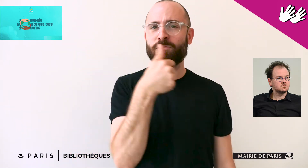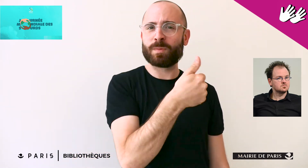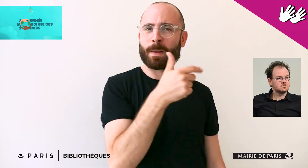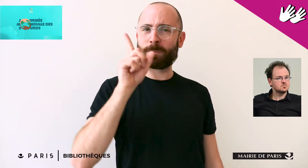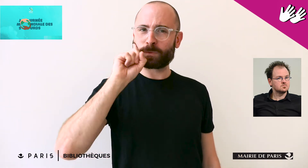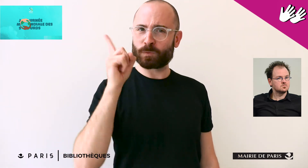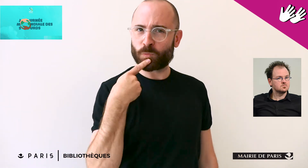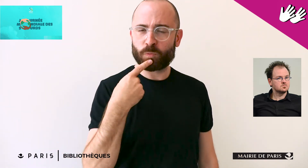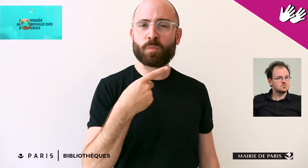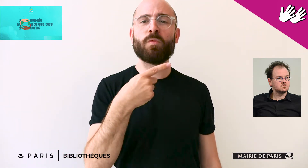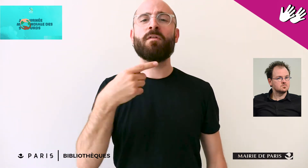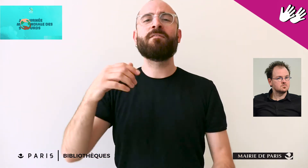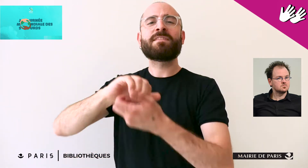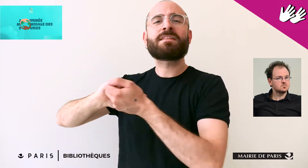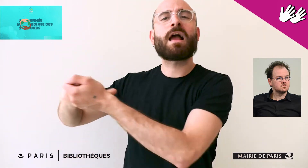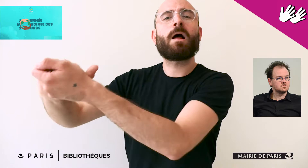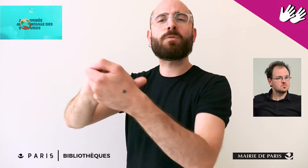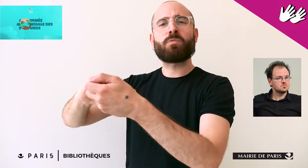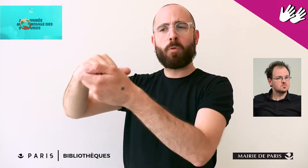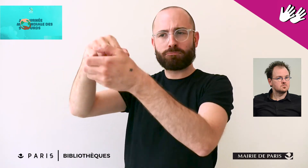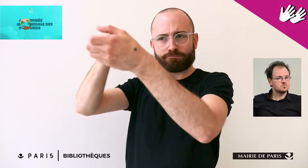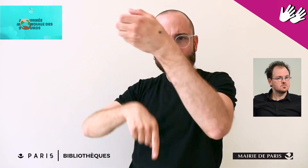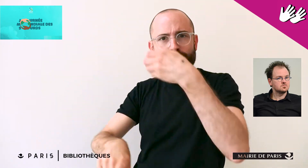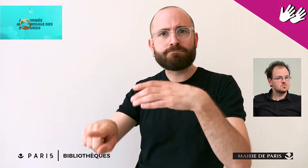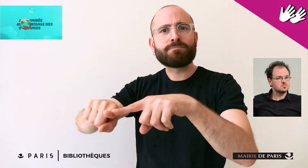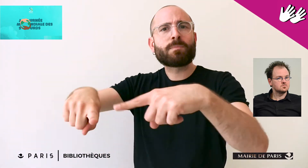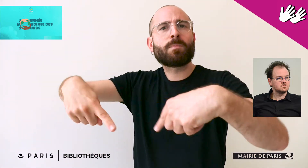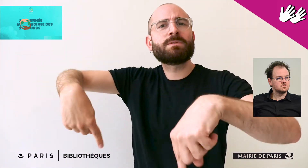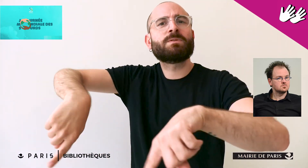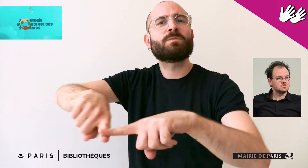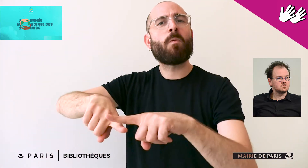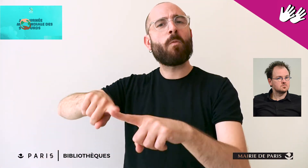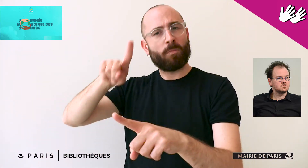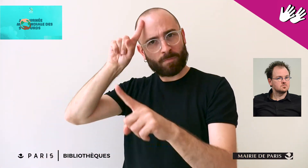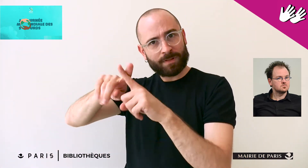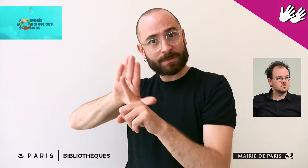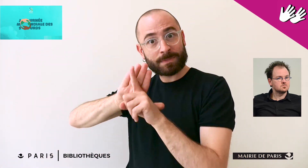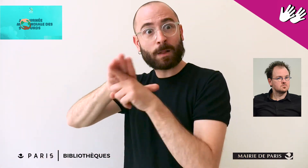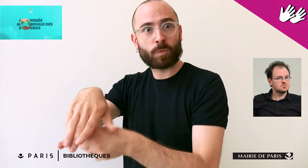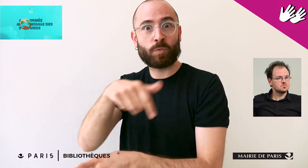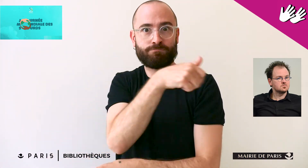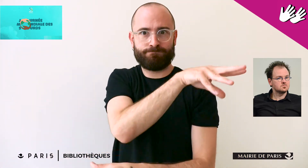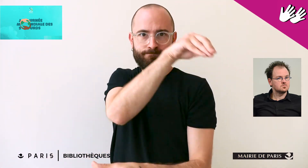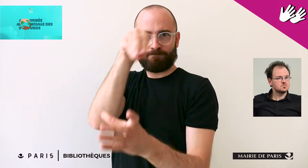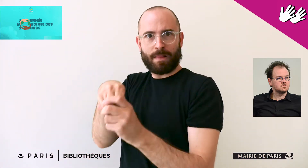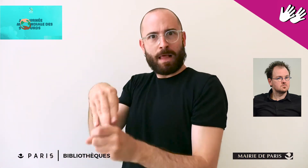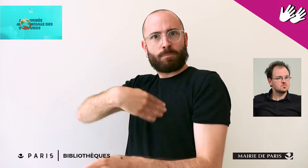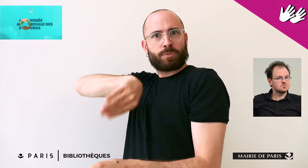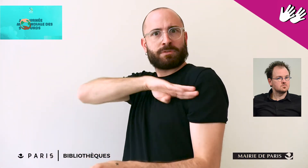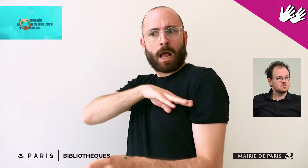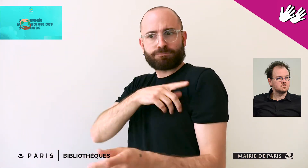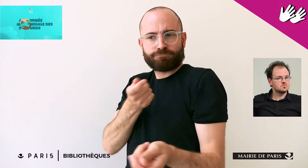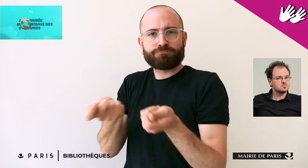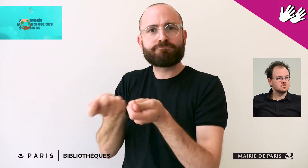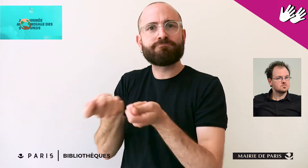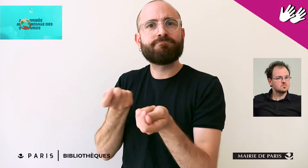Sourd, responsable de la Commission Discrimination au sein de la Fédération Nationale des Sourds de France (FNSF)